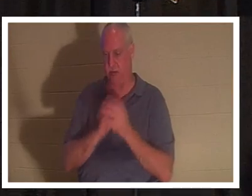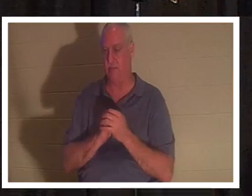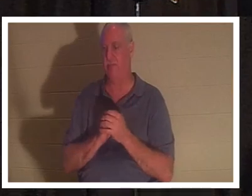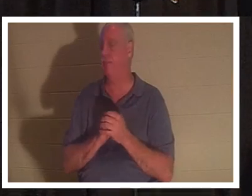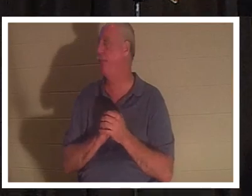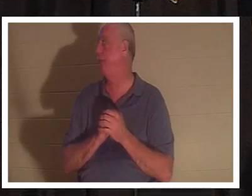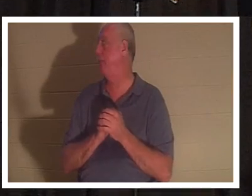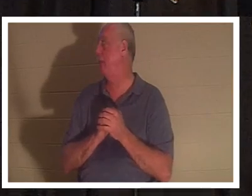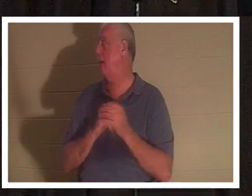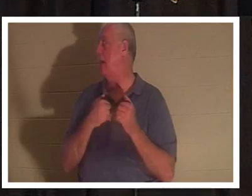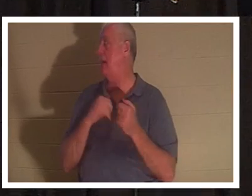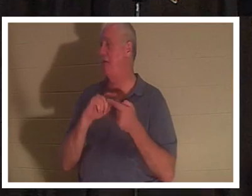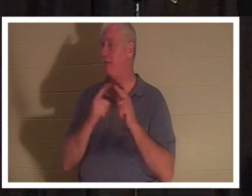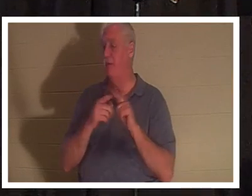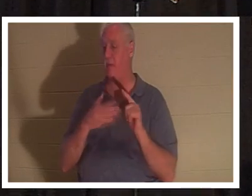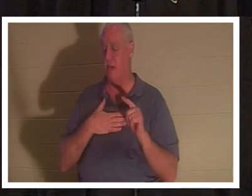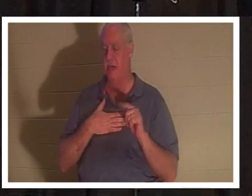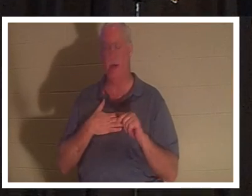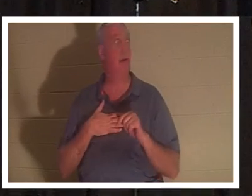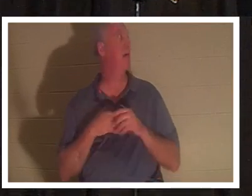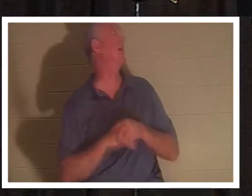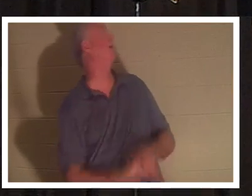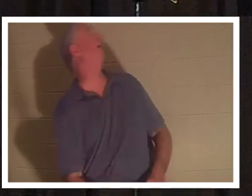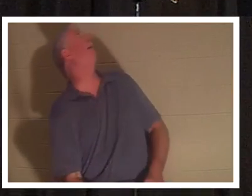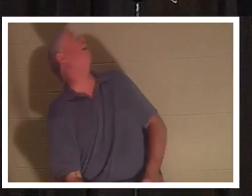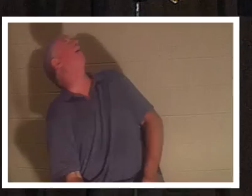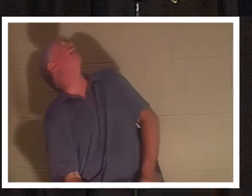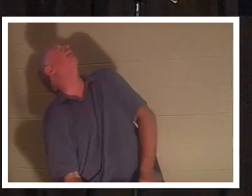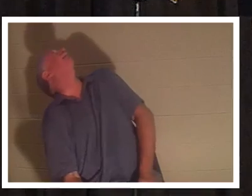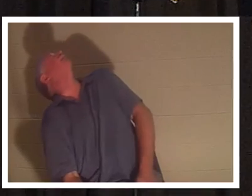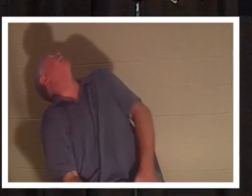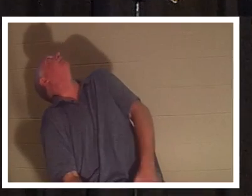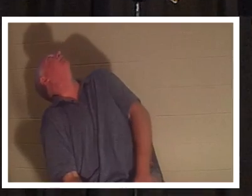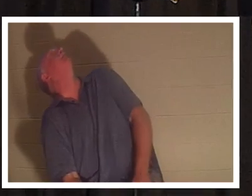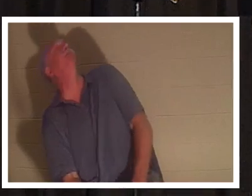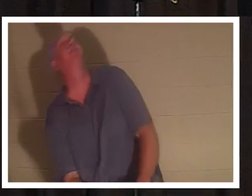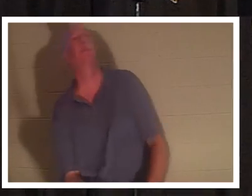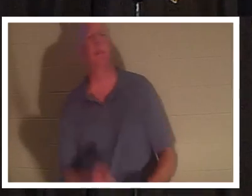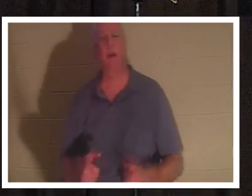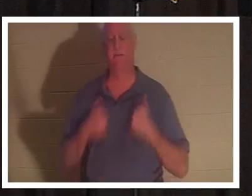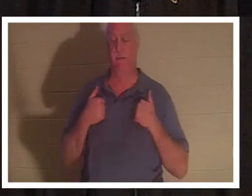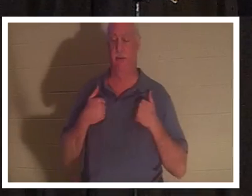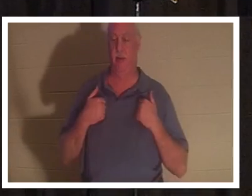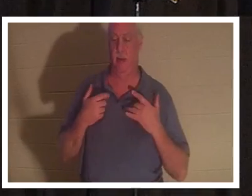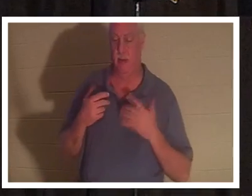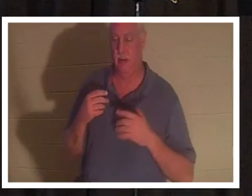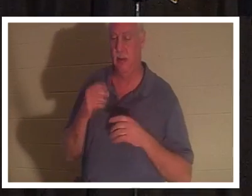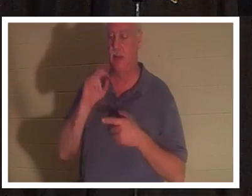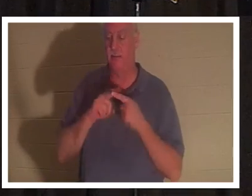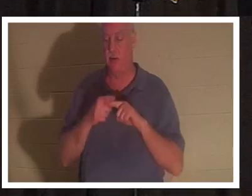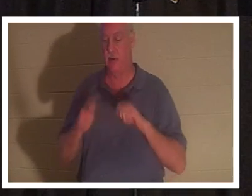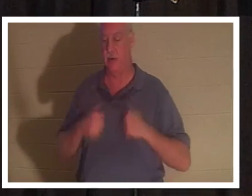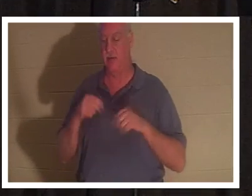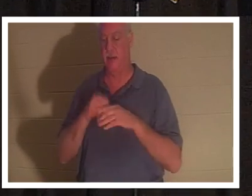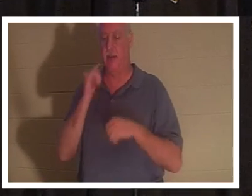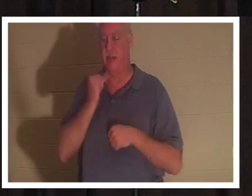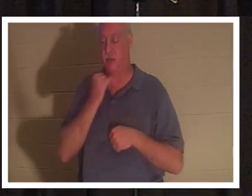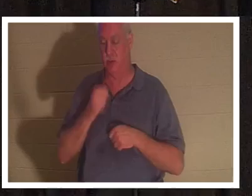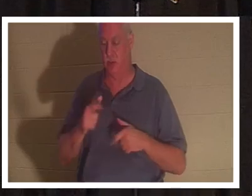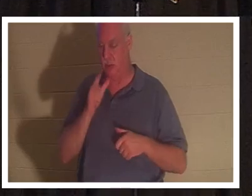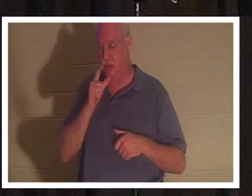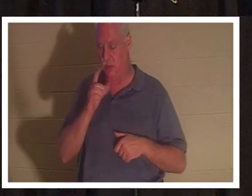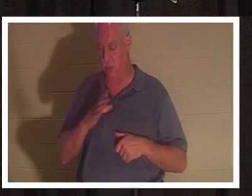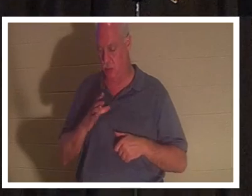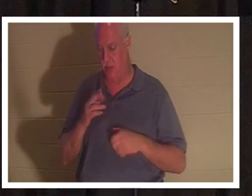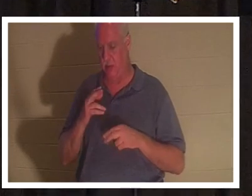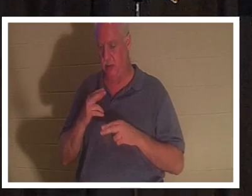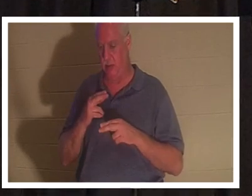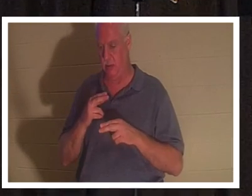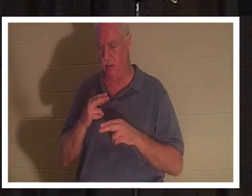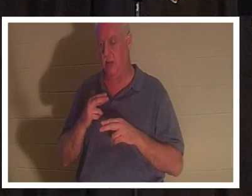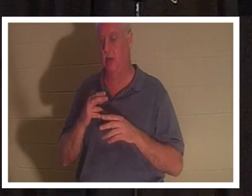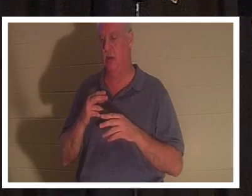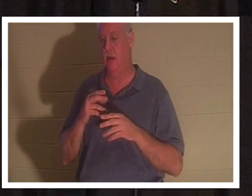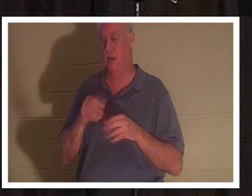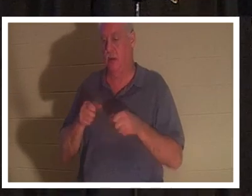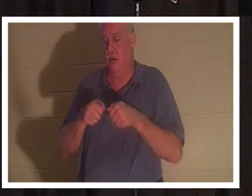。 クリスティーンという名前の女性ですが、赤ちゃんを亡くしました。彼女は バスルームにいました、そしてどういうわけか彼女の夫のバーラ...そして私は彼女に会いたいです。